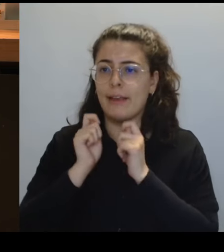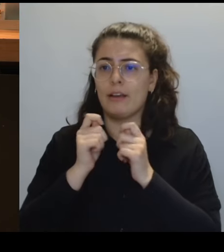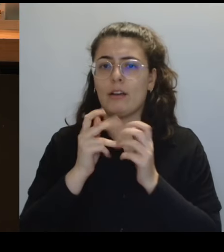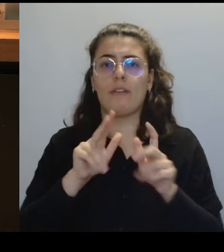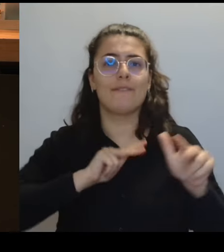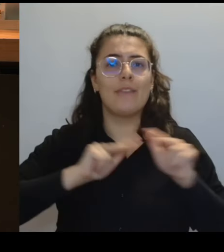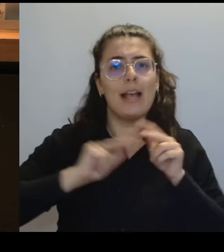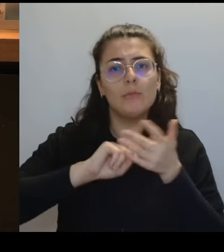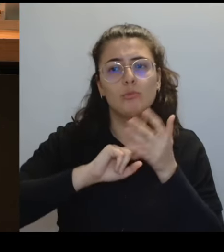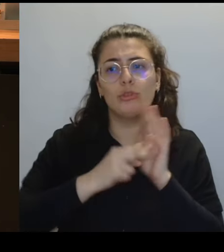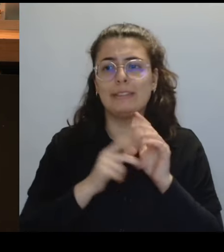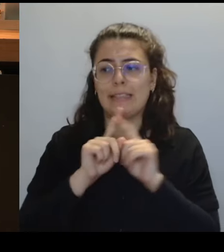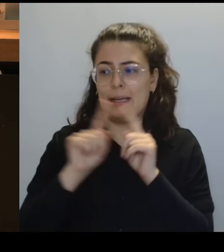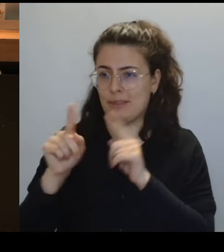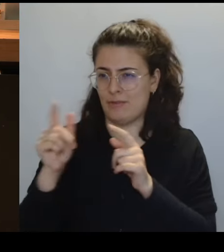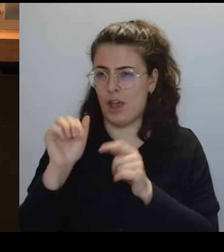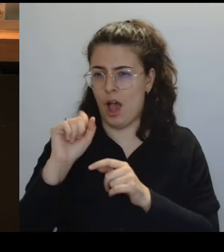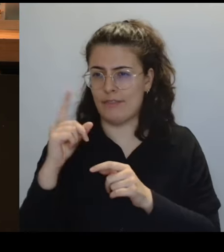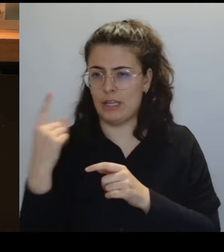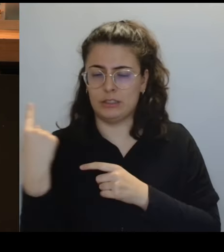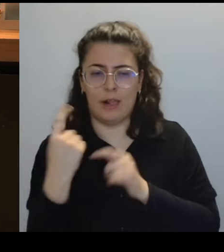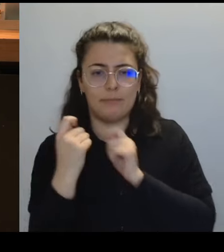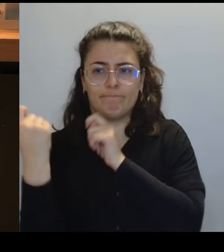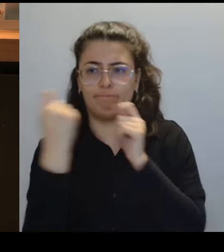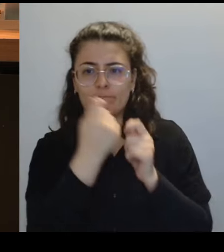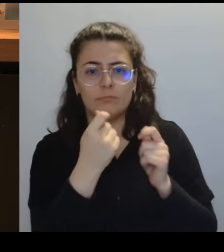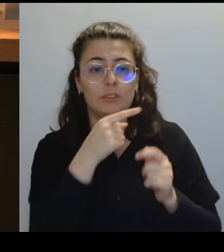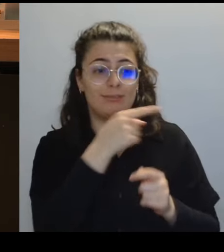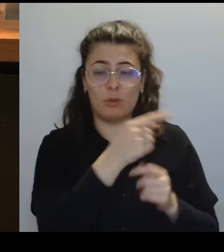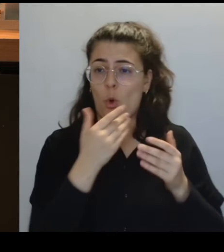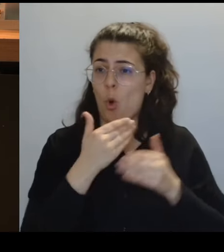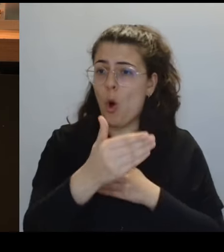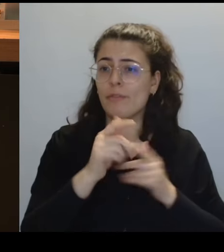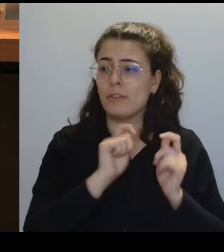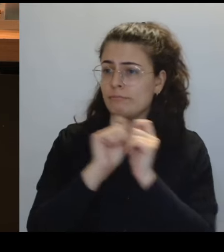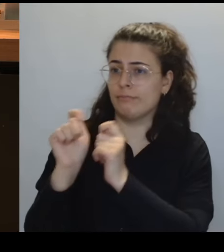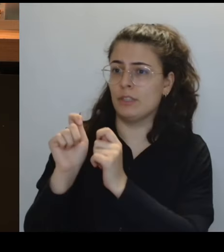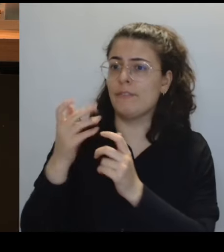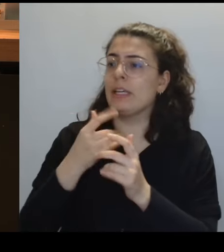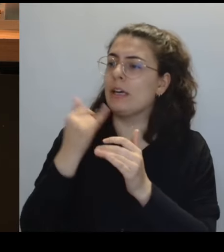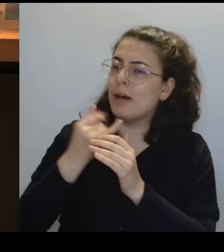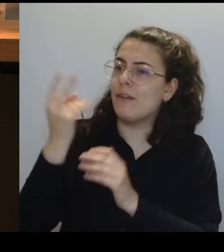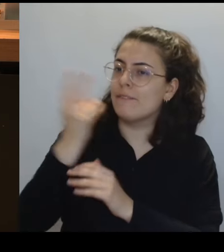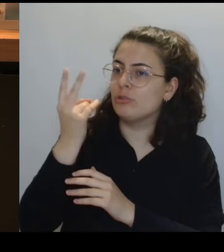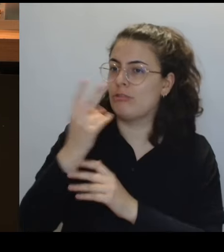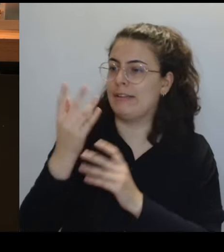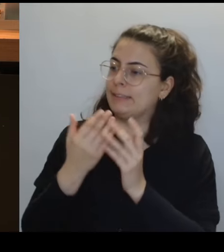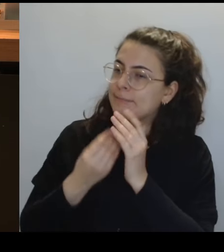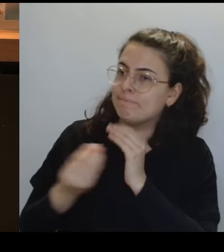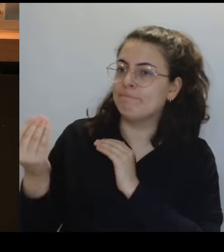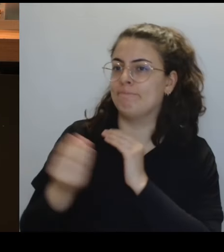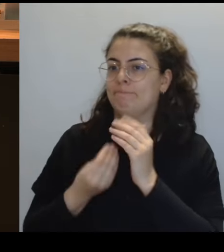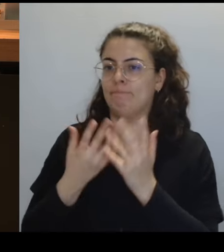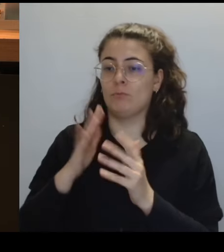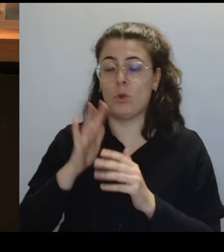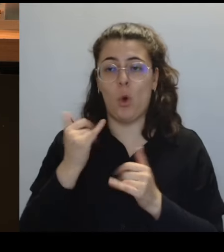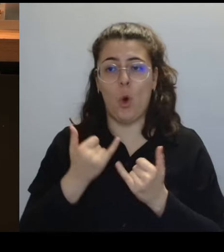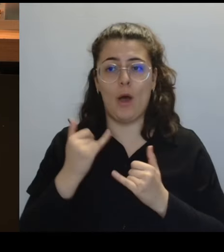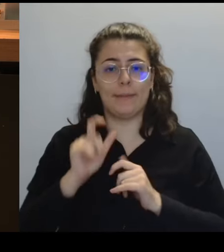Und jedes Mal haben sie damit angefangen, erst mal Verständnis zum Ausdruck zu bringen. Und auch heute waren ihre Worte, klingt ja erst mal vernünftig und ich möchte